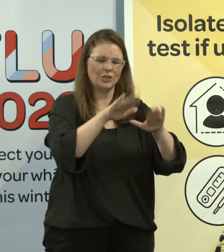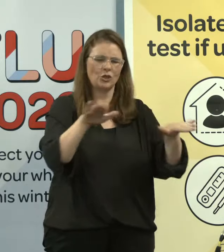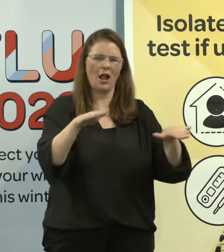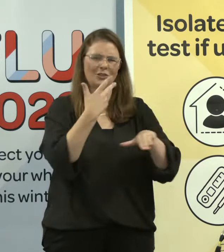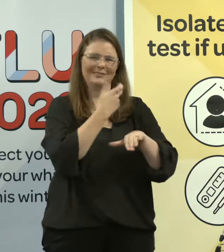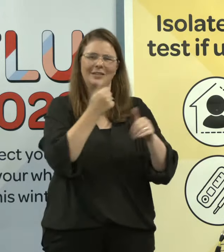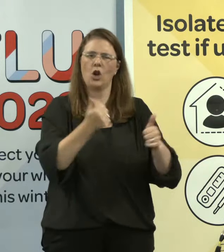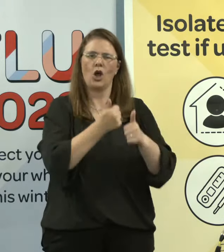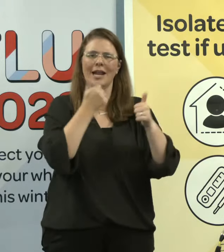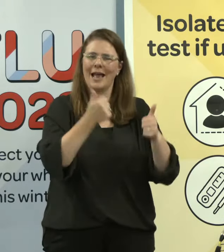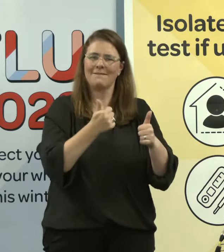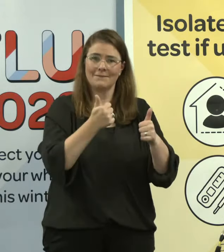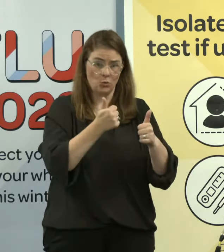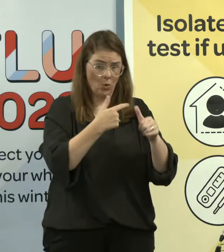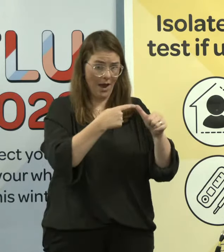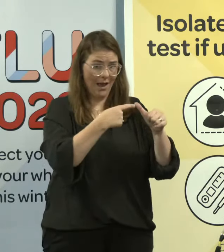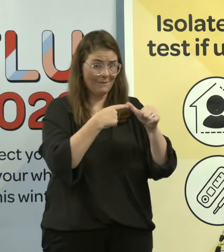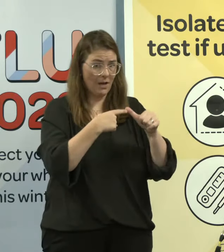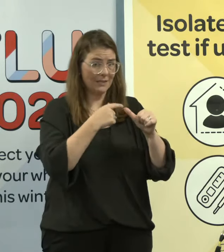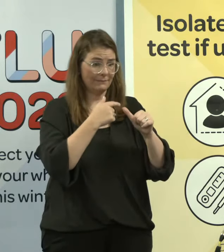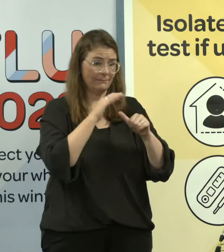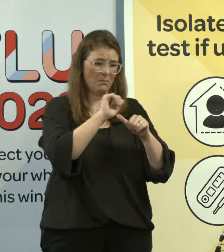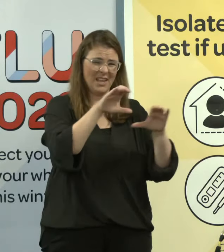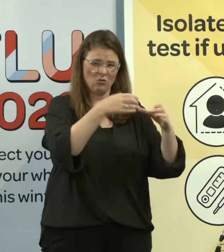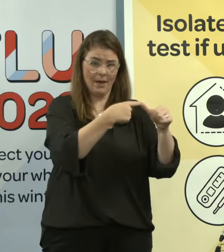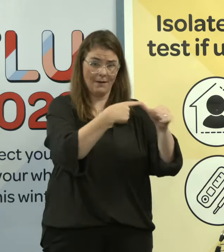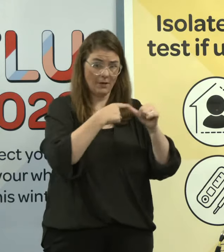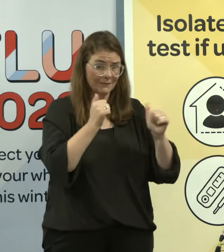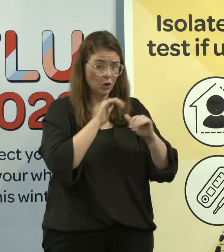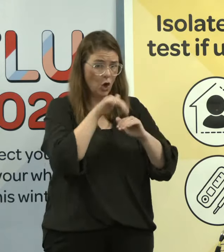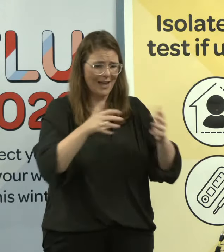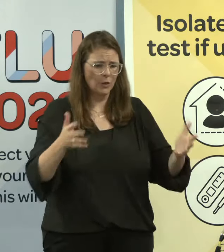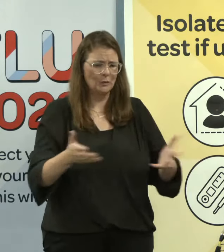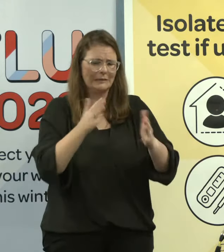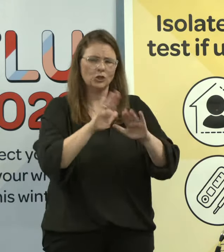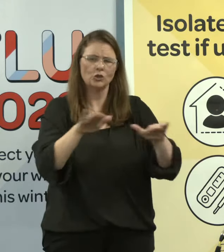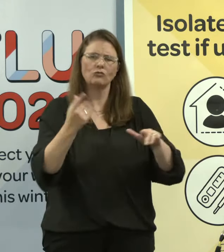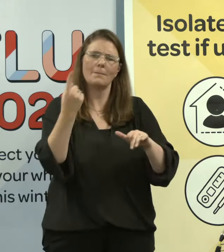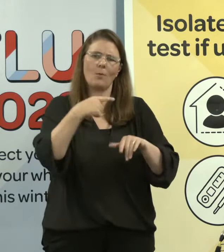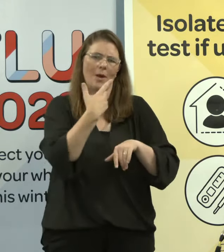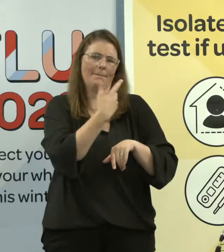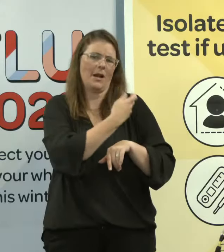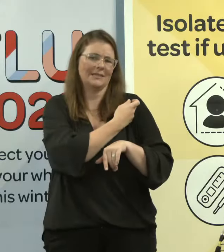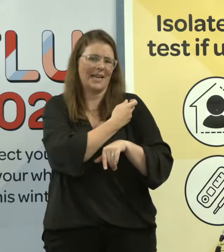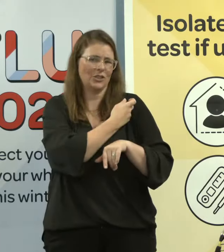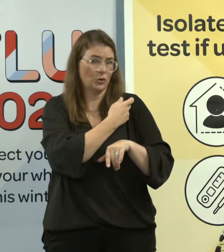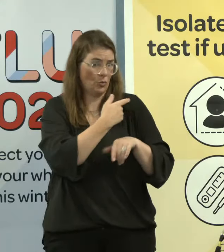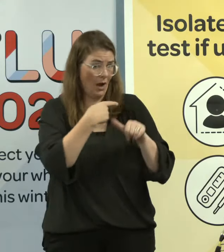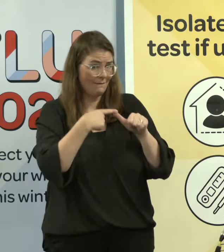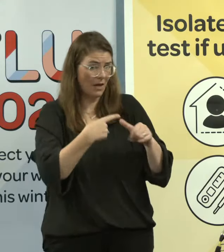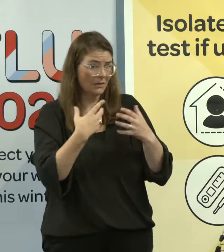Takuta: I te wiki kua hipa koe i kii mai he roopu mahi e